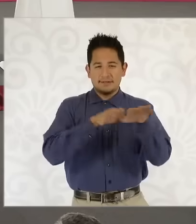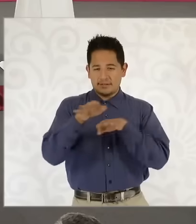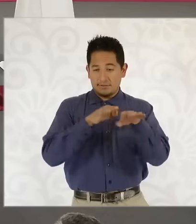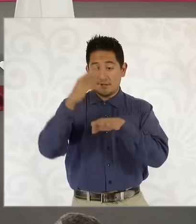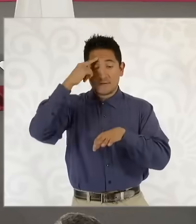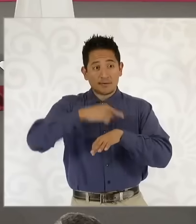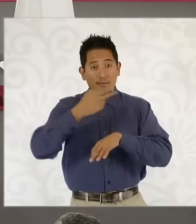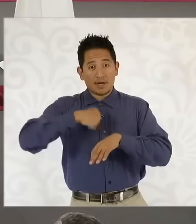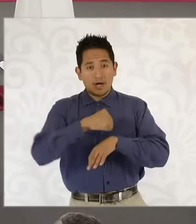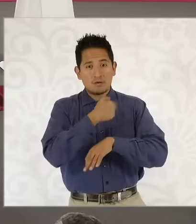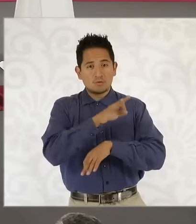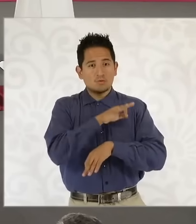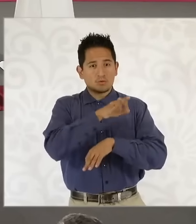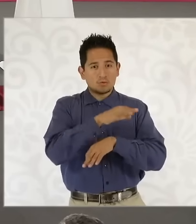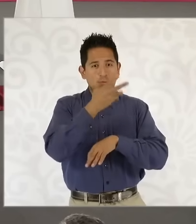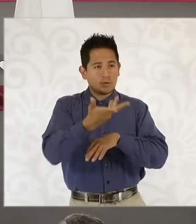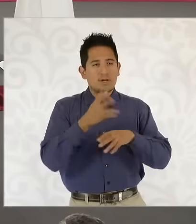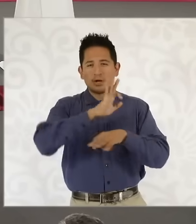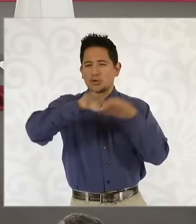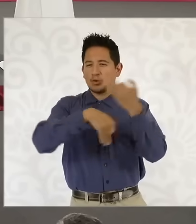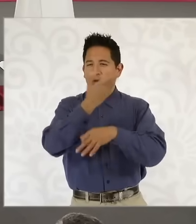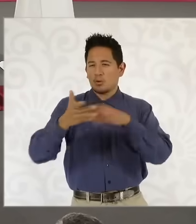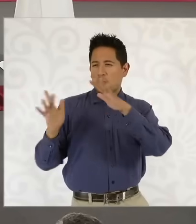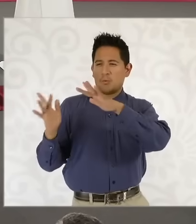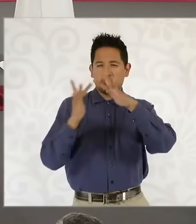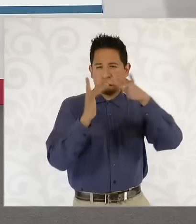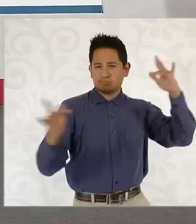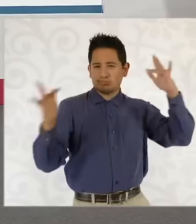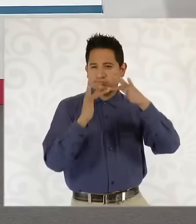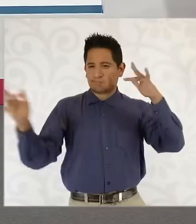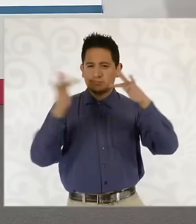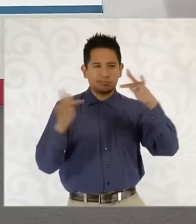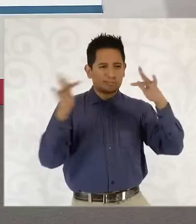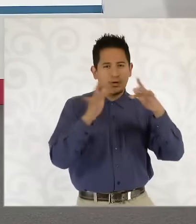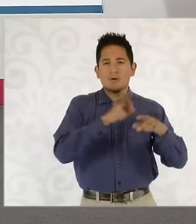buscamos tener una red segura y confiable, además de una optimización de los recursos que tenemos